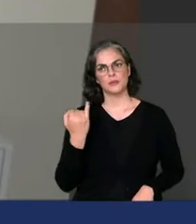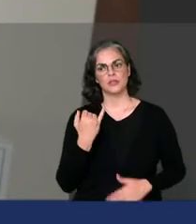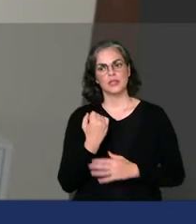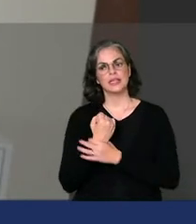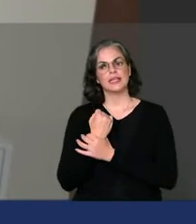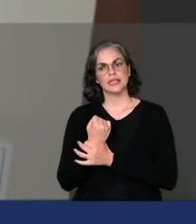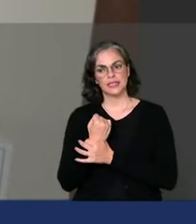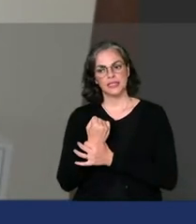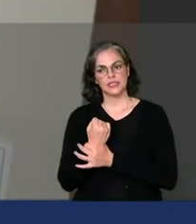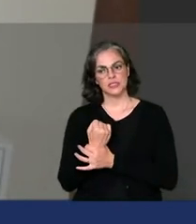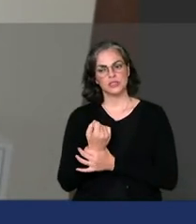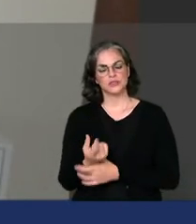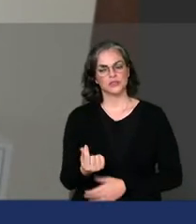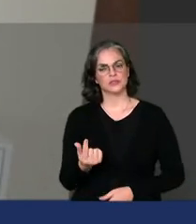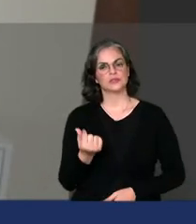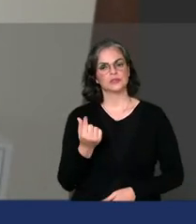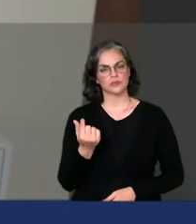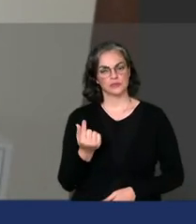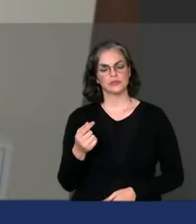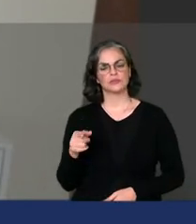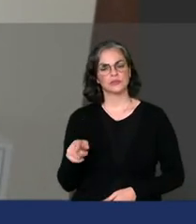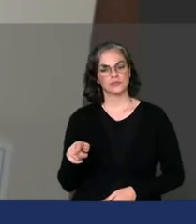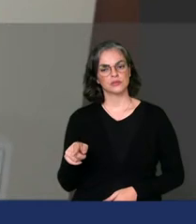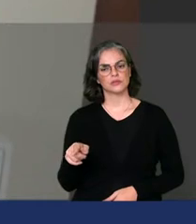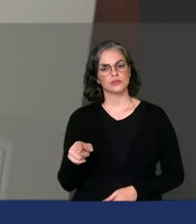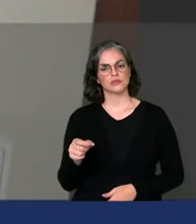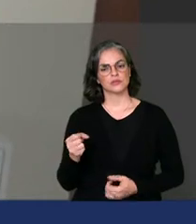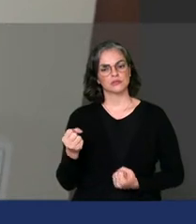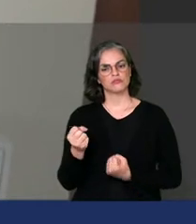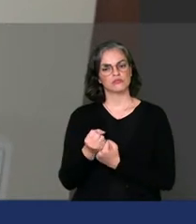IMPORTANTE QUE SEJA GARANTIDO QUE ESSE RECURSO POSSA SUBSIDIÁRIO O PAGAMENTO SALARIAL DESSES TRABALHADORES